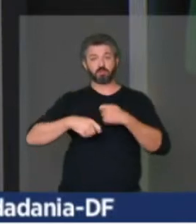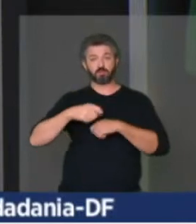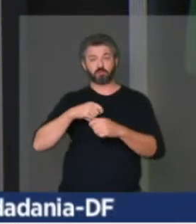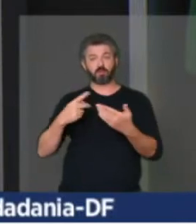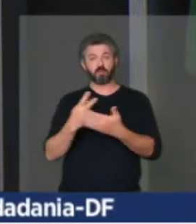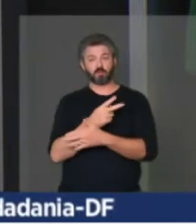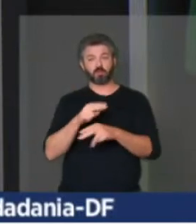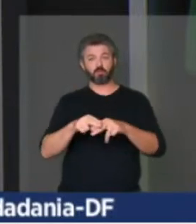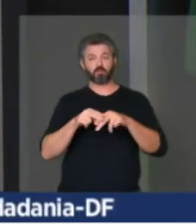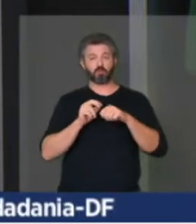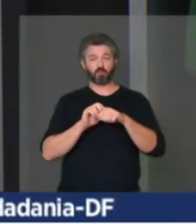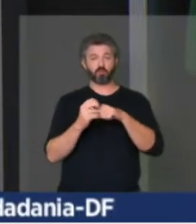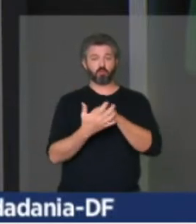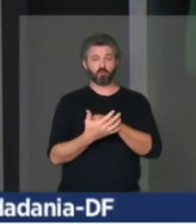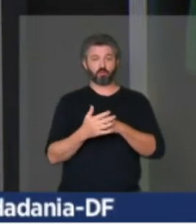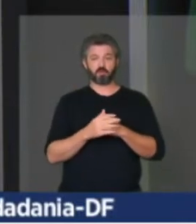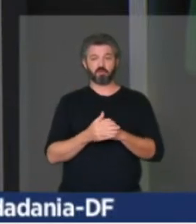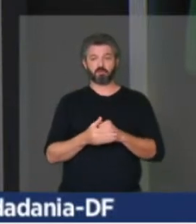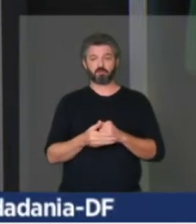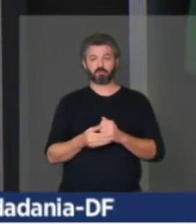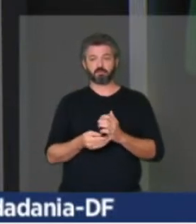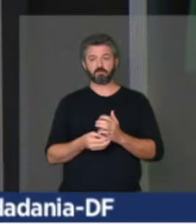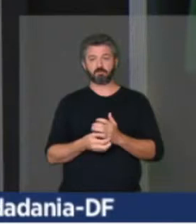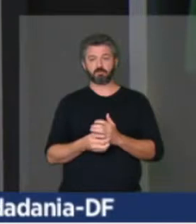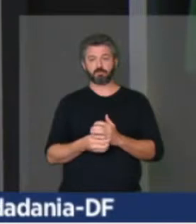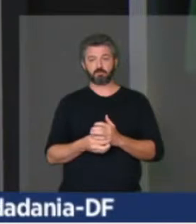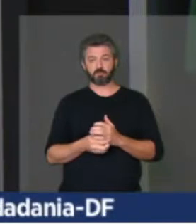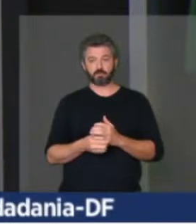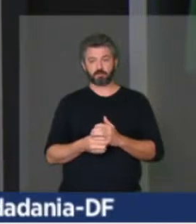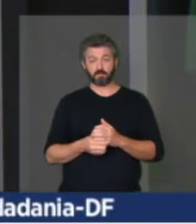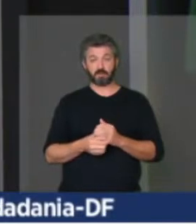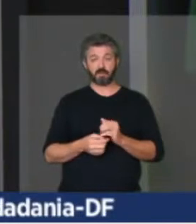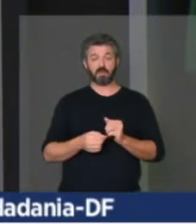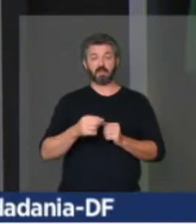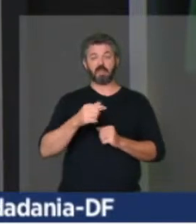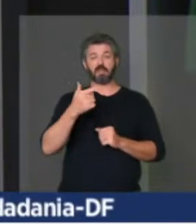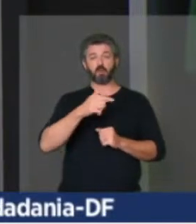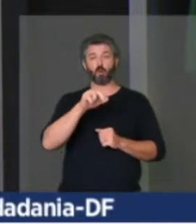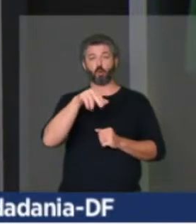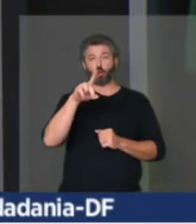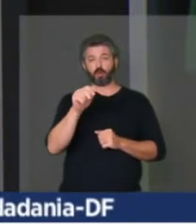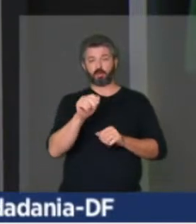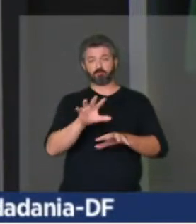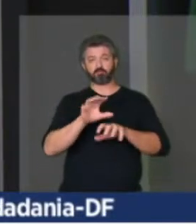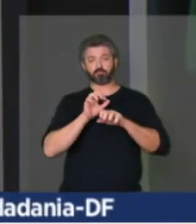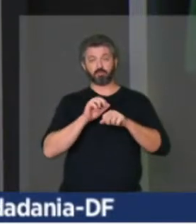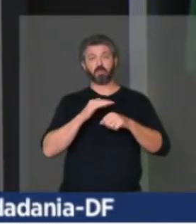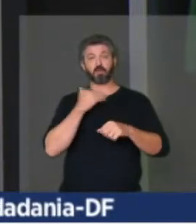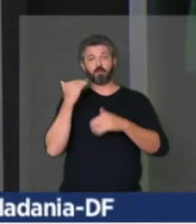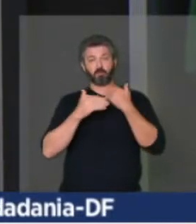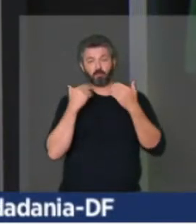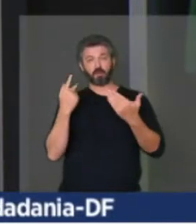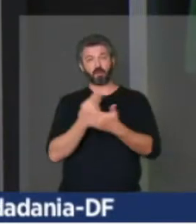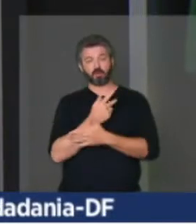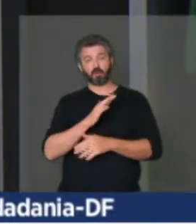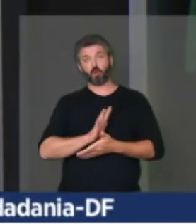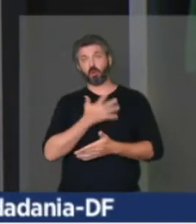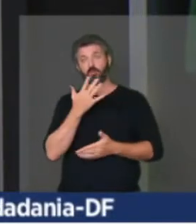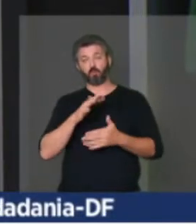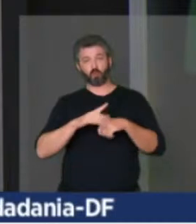DA PANDEMIA DO COVID-19. A SEGUNDA ONDA DO... PROVOCADA POR ESSA TERRÍVEL DOENÇA EM UM PREOCUPANTE PROCESSO DE INTENSIFICAÇÃO DA CRISE